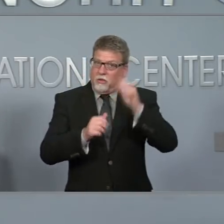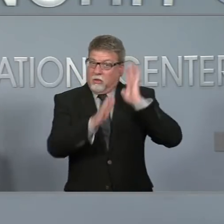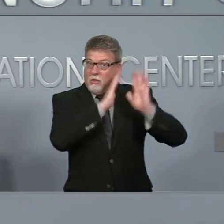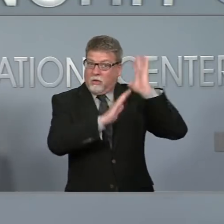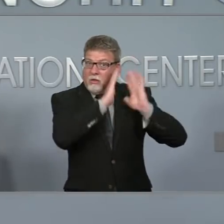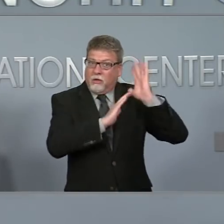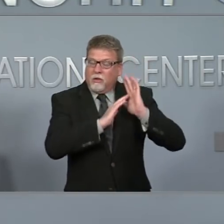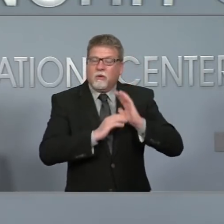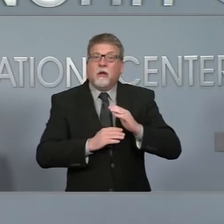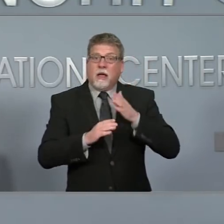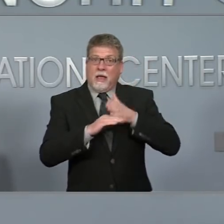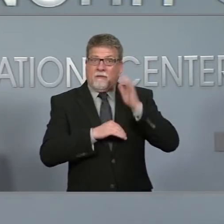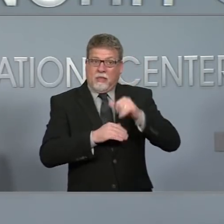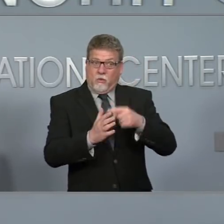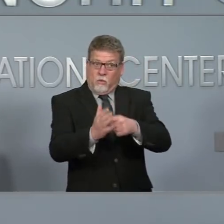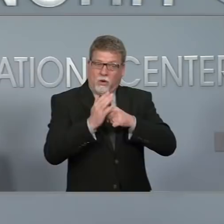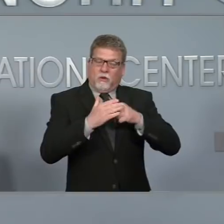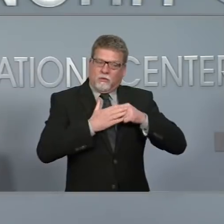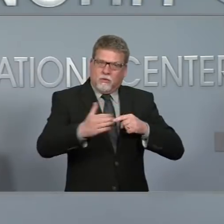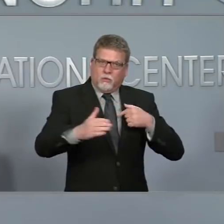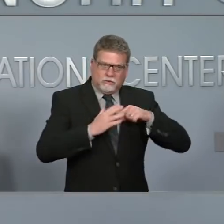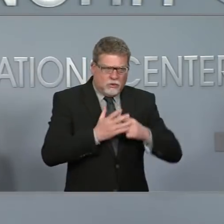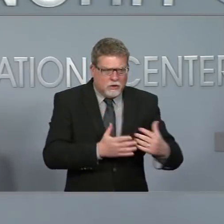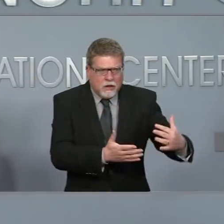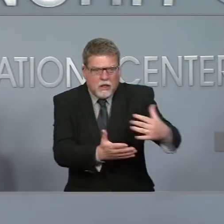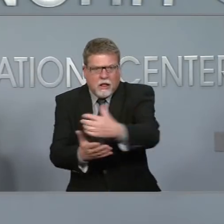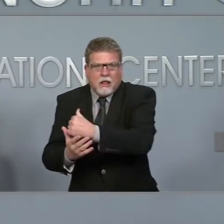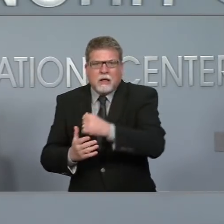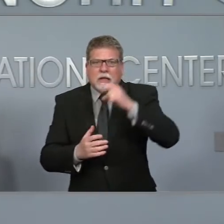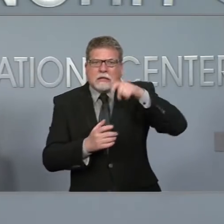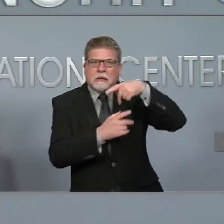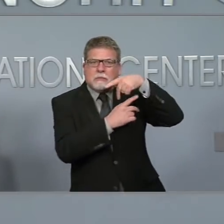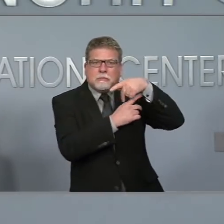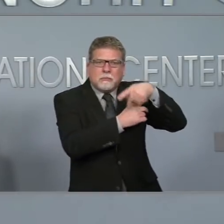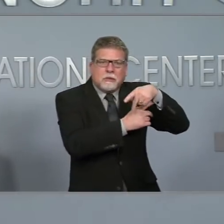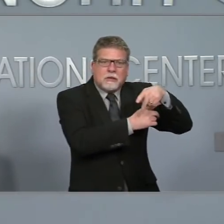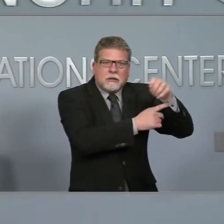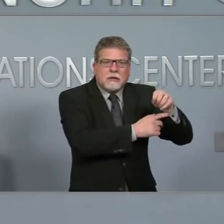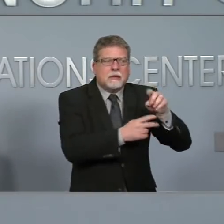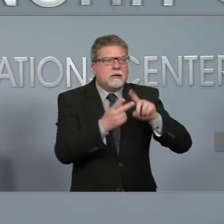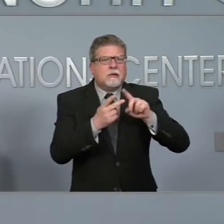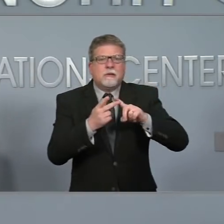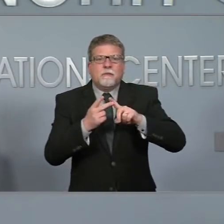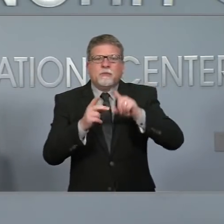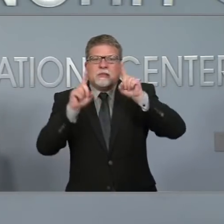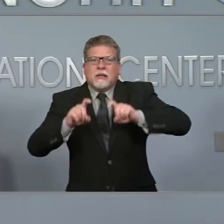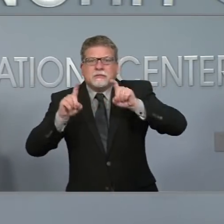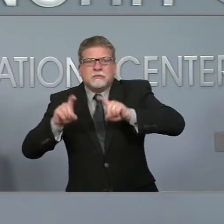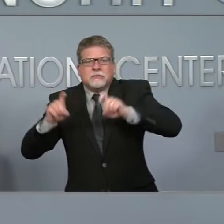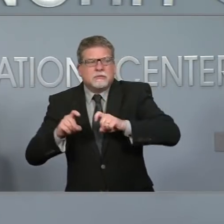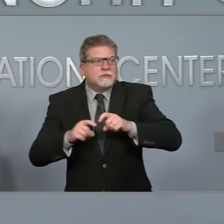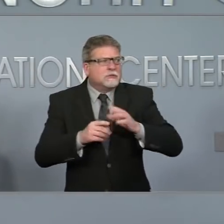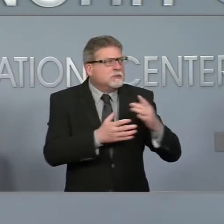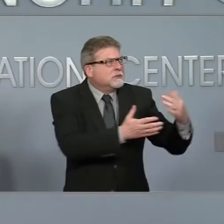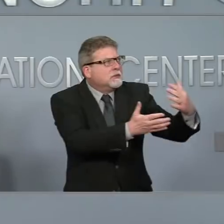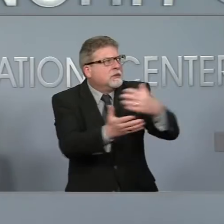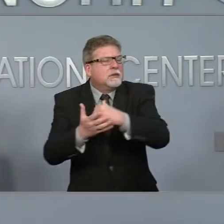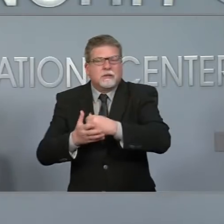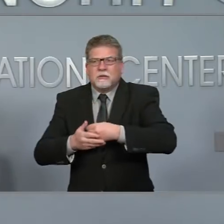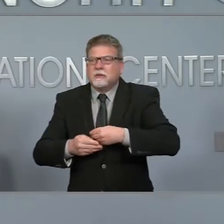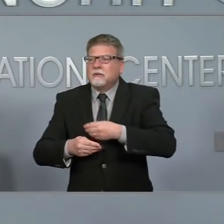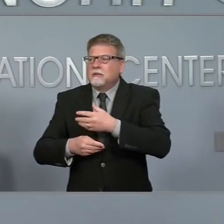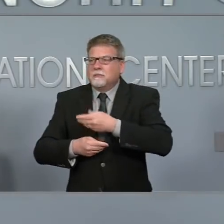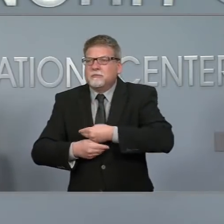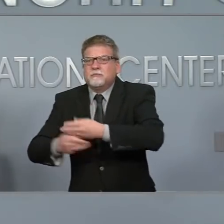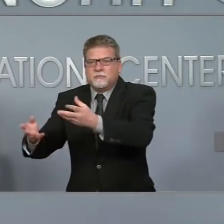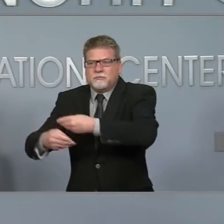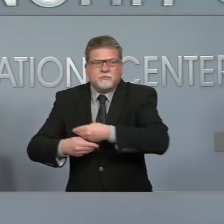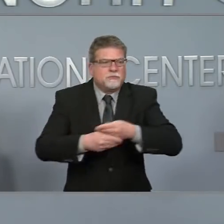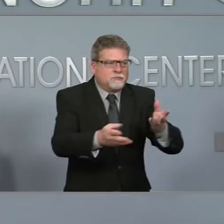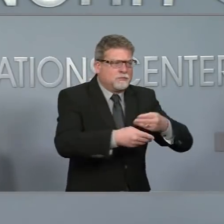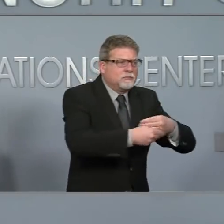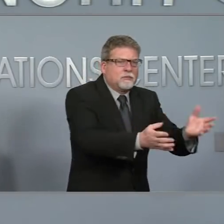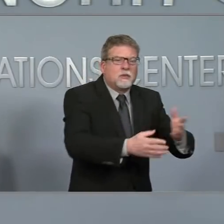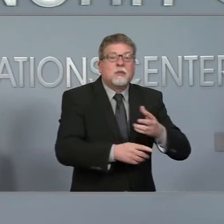personas reunidas que, sin duda